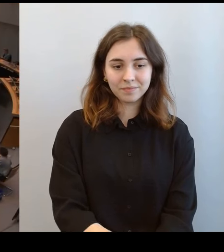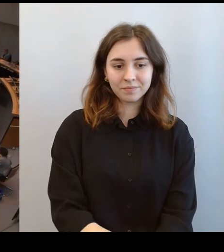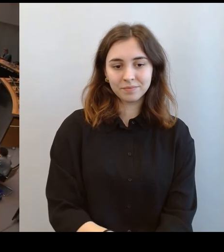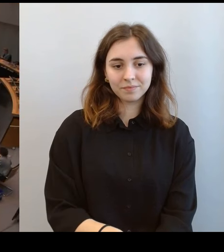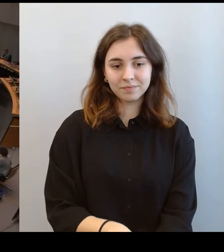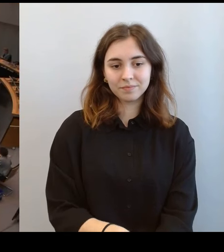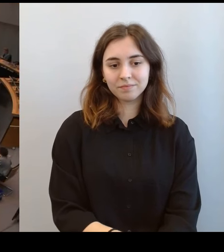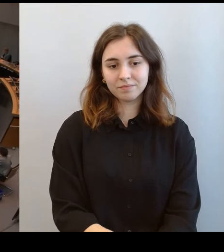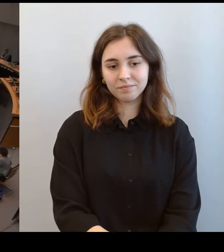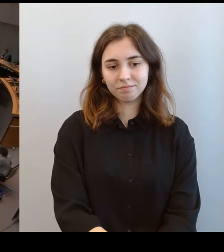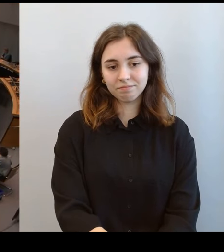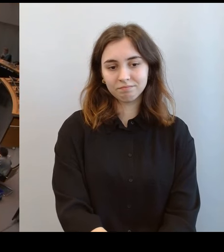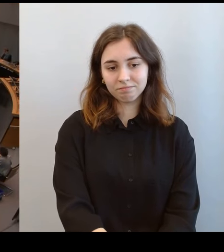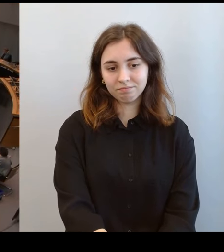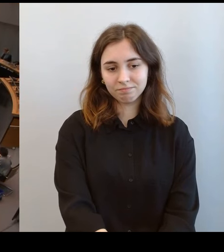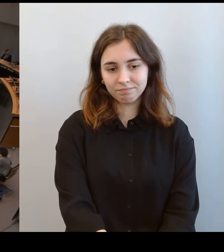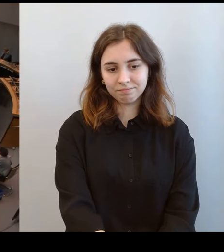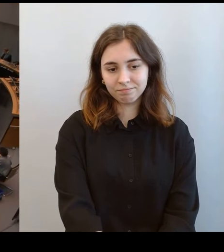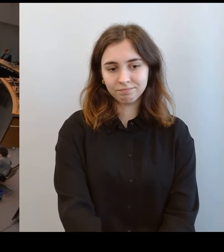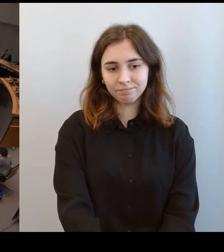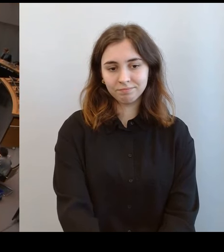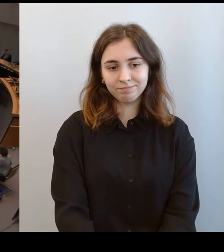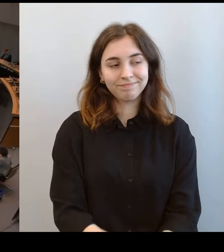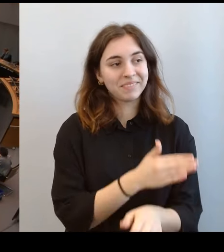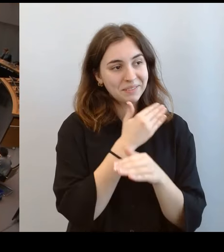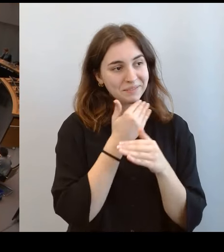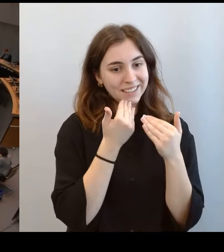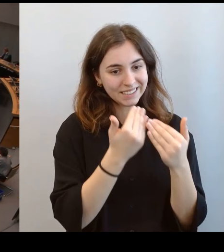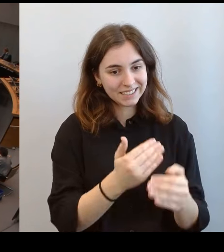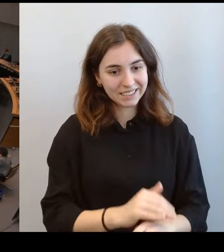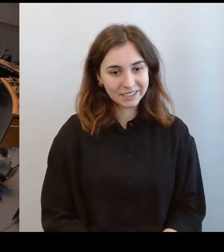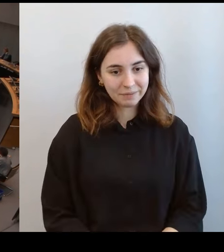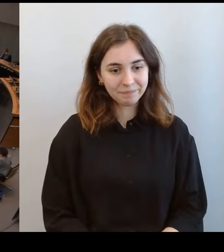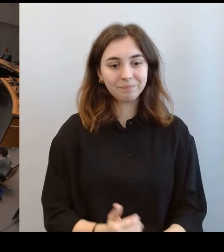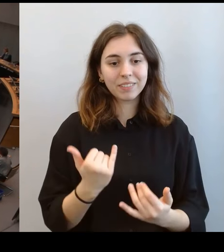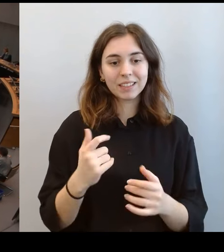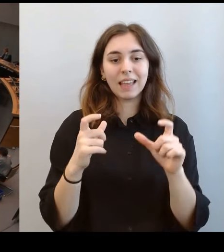(Rednerwechsel) Vielen Dank! Und für die SPD Fraktion spricht nun die Abgeordnete König.